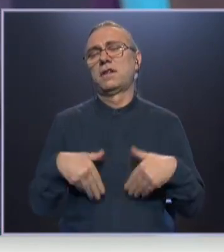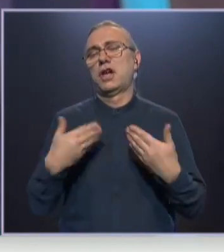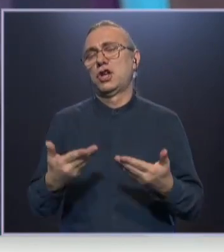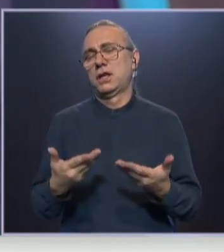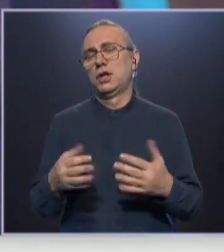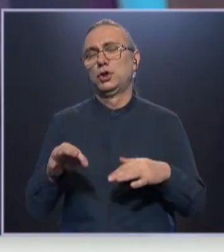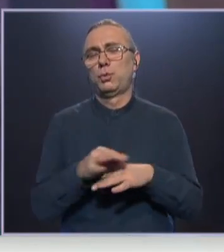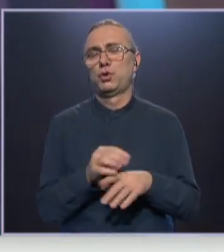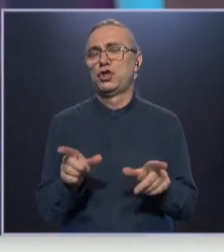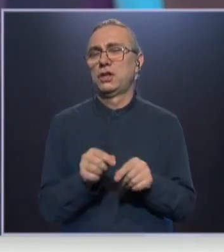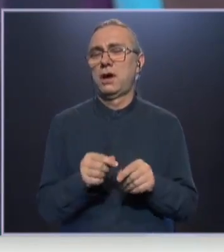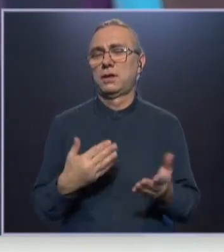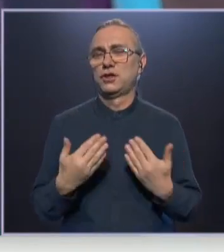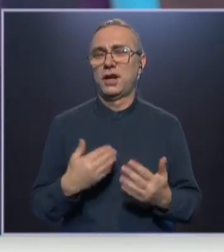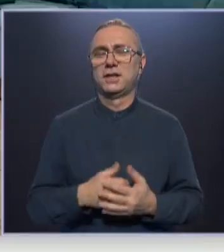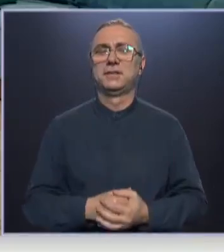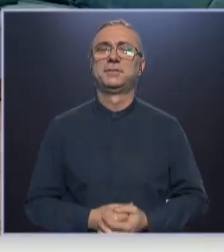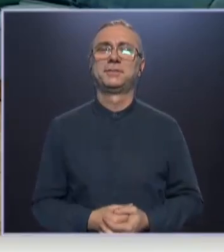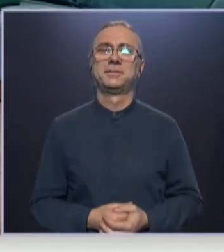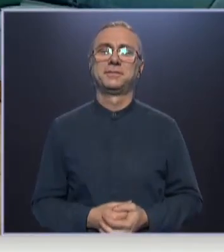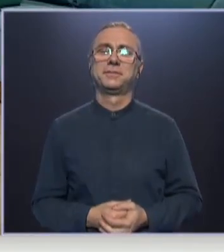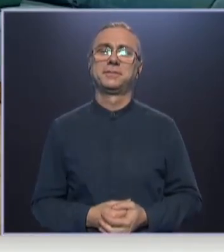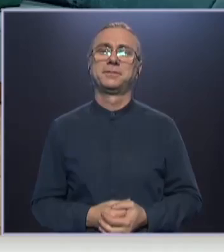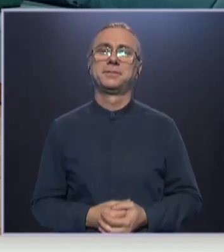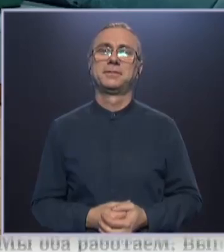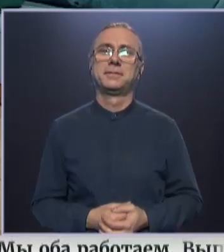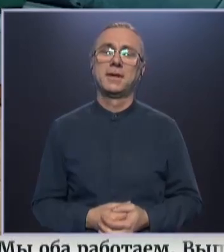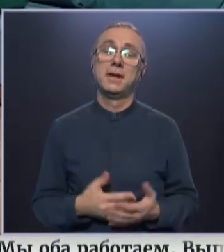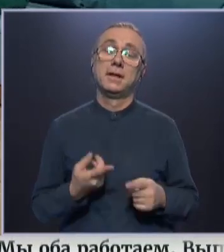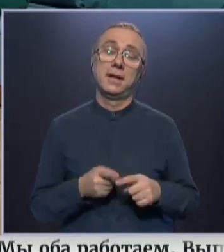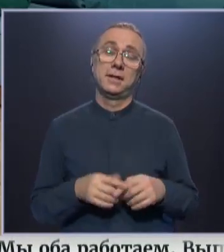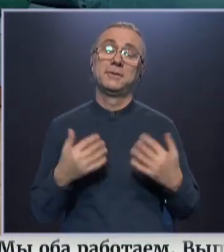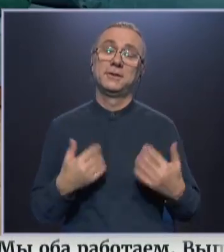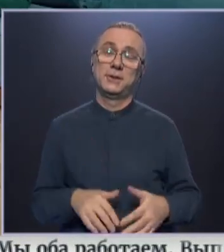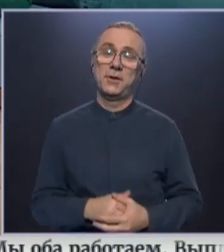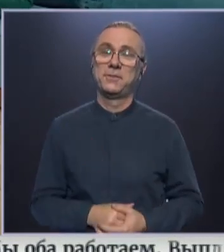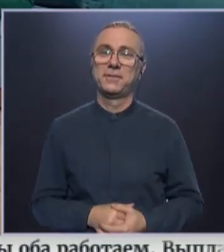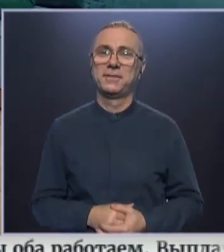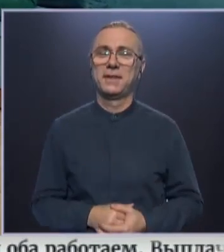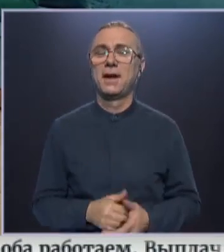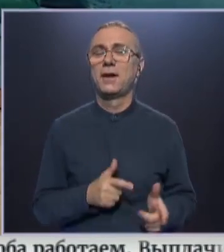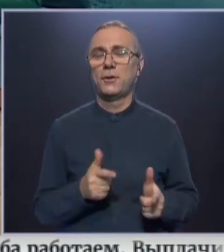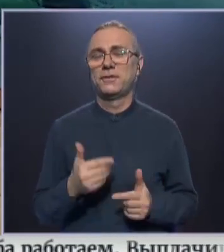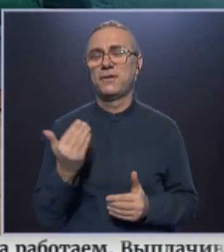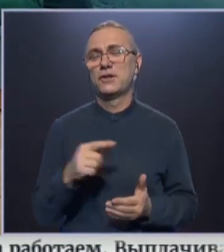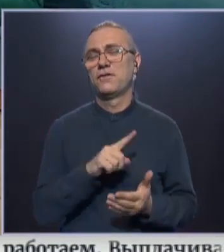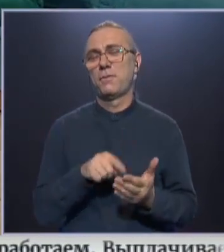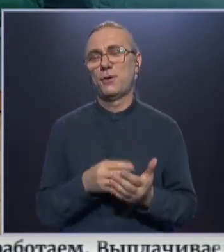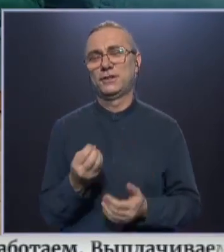с радостью [музыка]